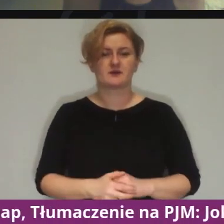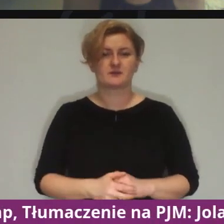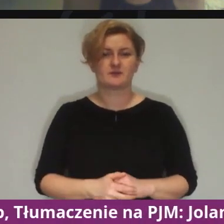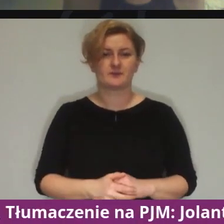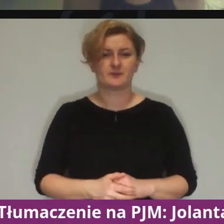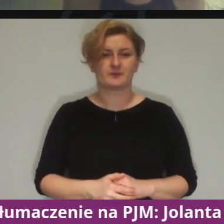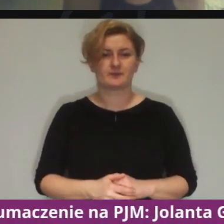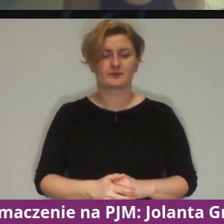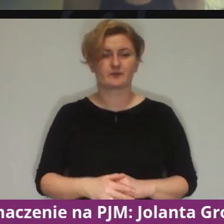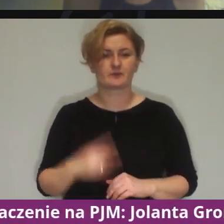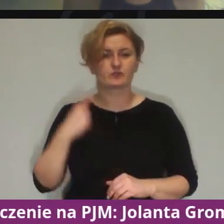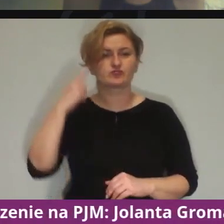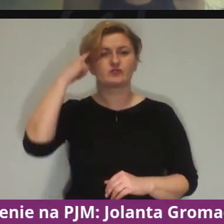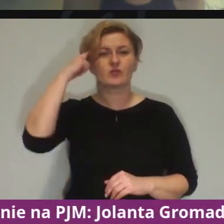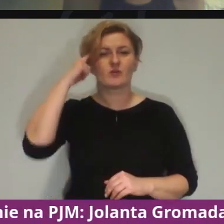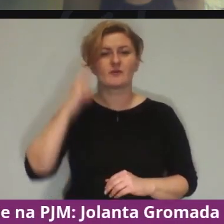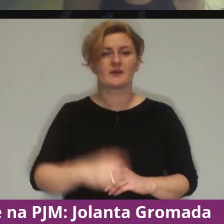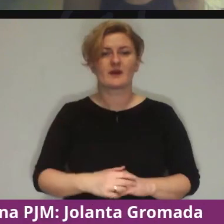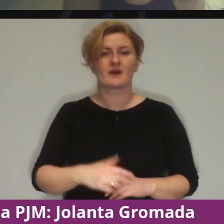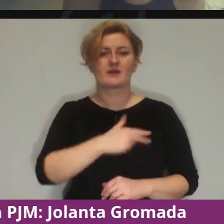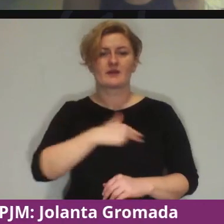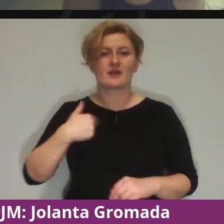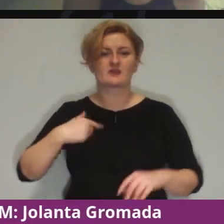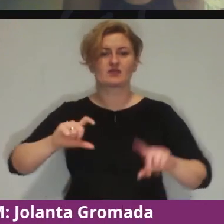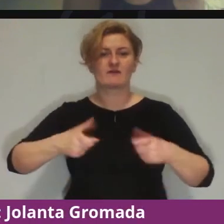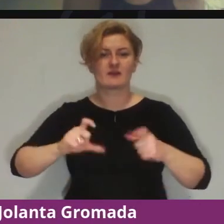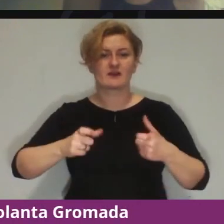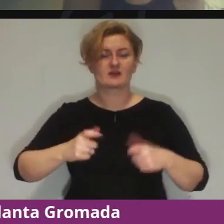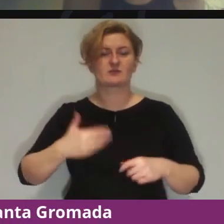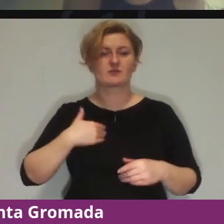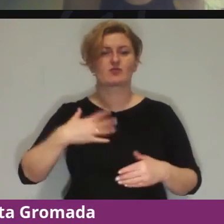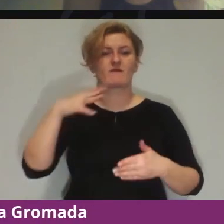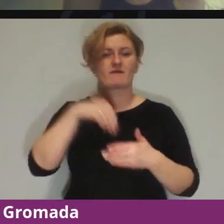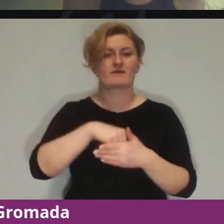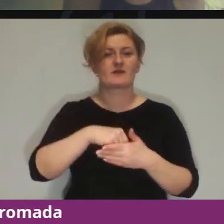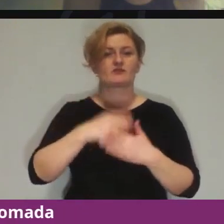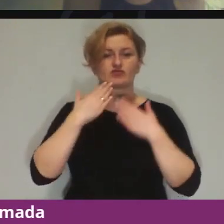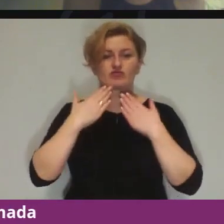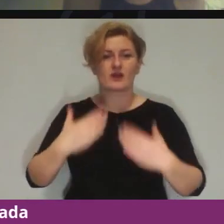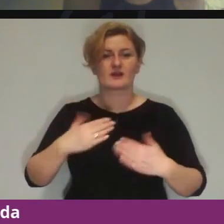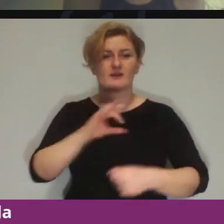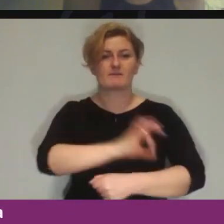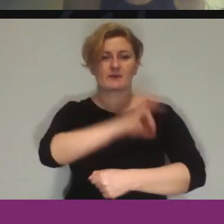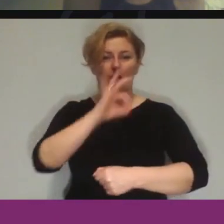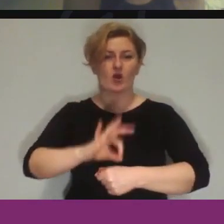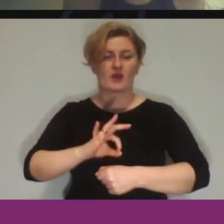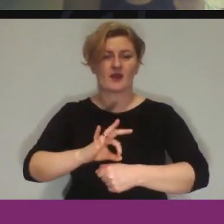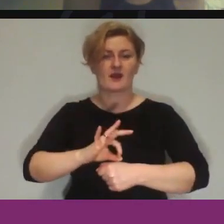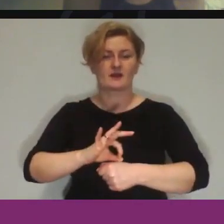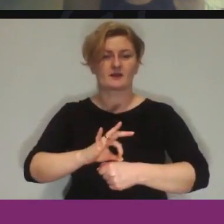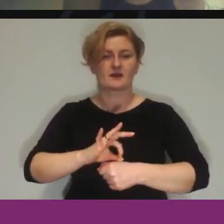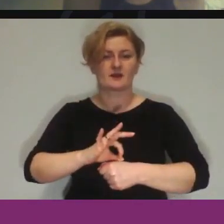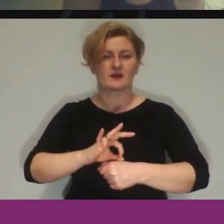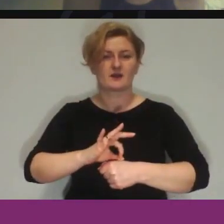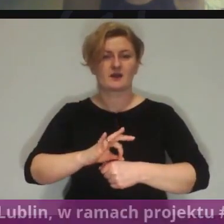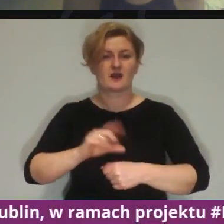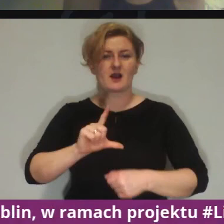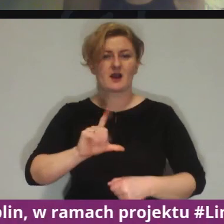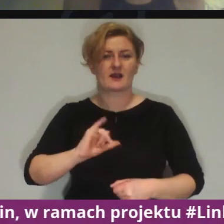Przypomnę, że nasze wydarzenie odbyło się w ramach projektu Link do kultury, dzięki miastu Lublin.